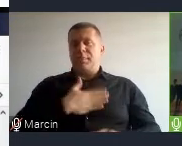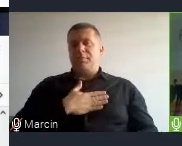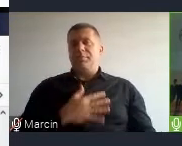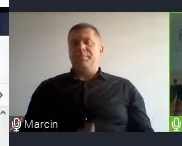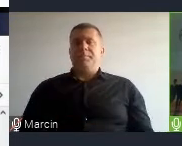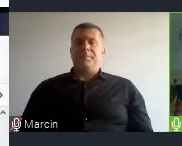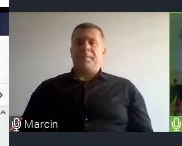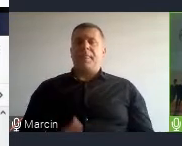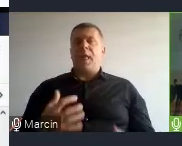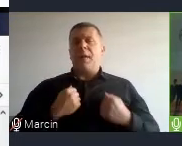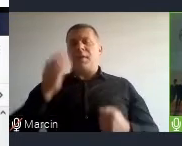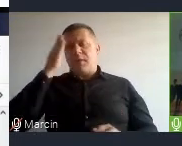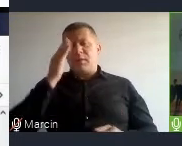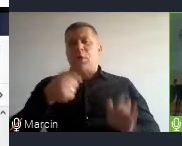Żeby było wiadomo, że dotyczy tego samego.